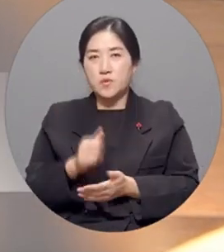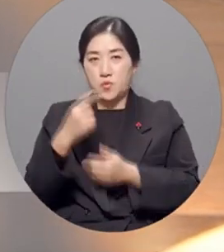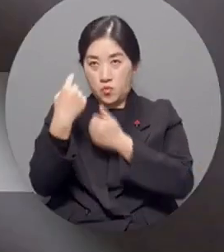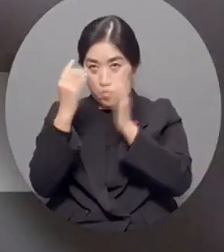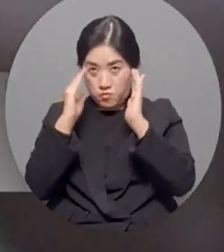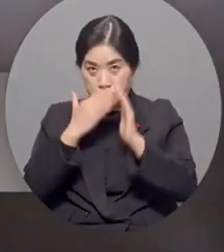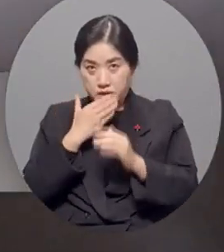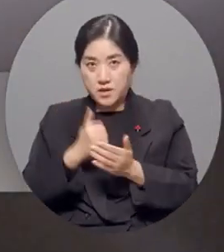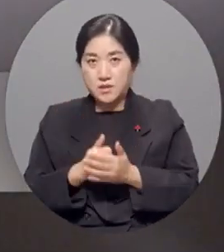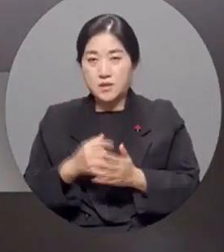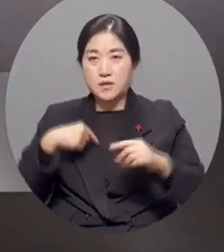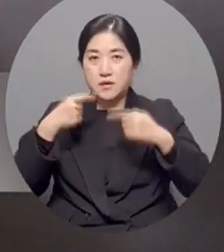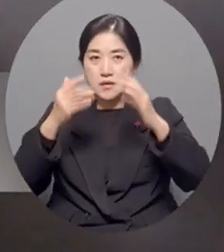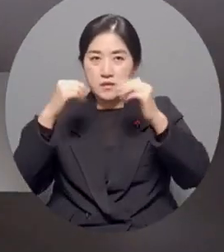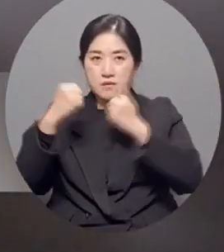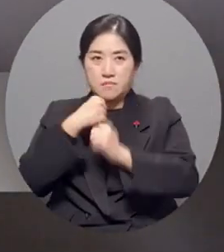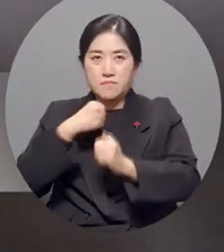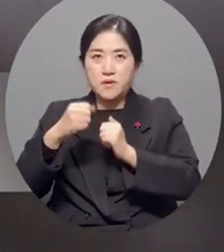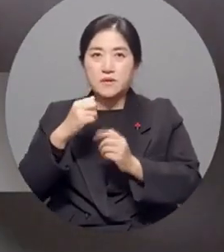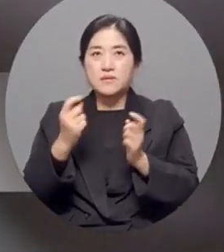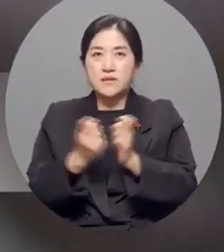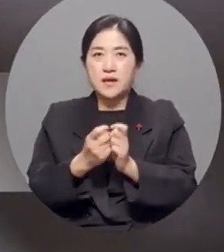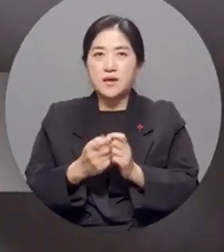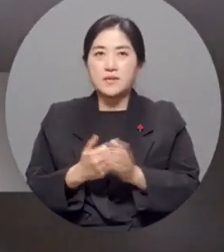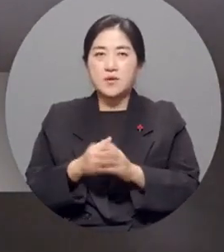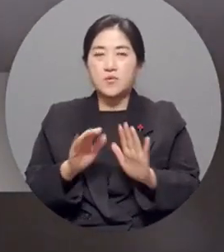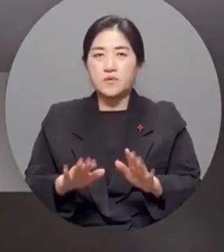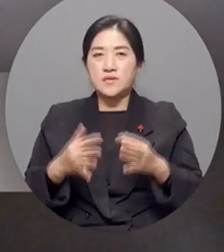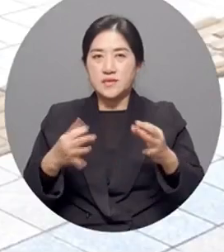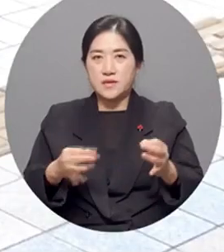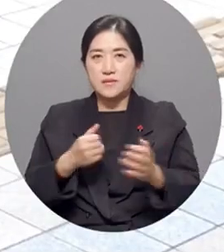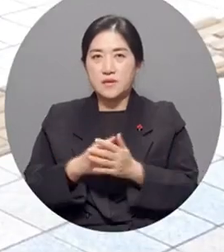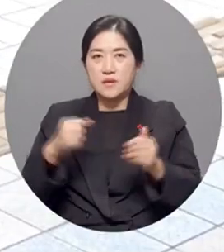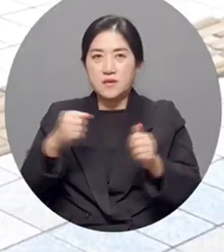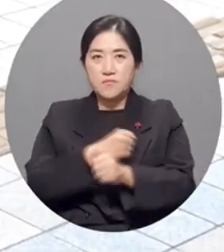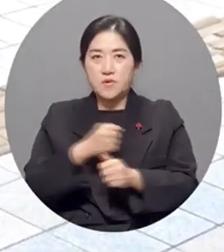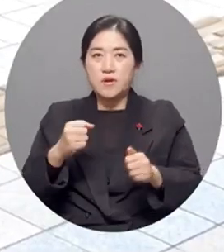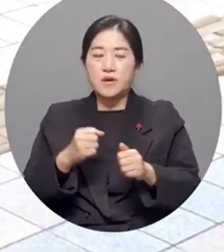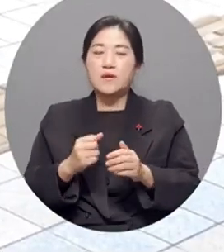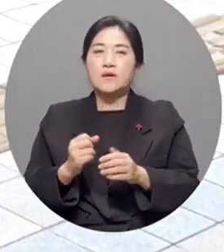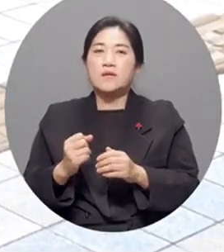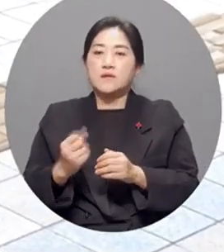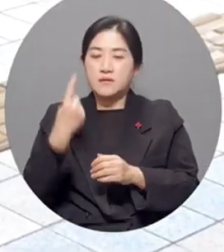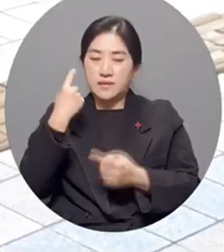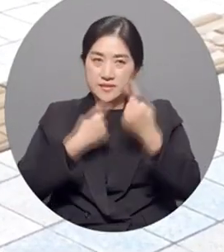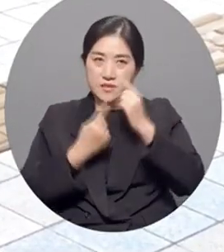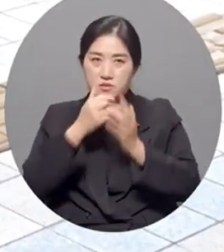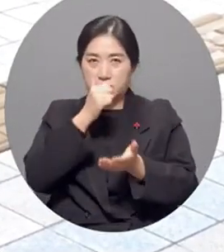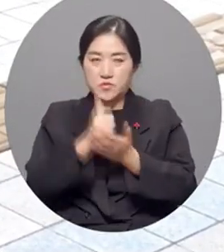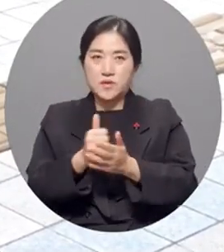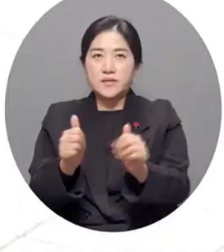(기자) 무료 과외라는 글에 수업을 받으러갔다가 폭행을 당한 김 모 씨.